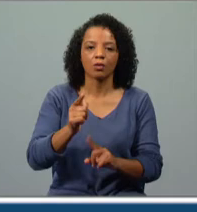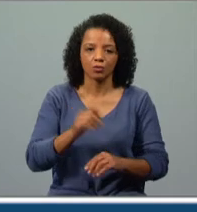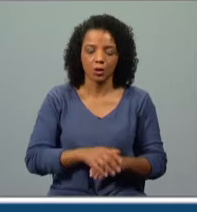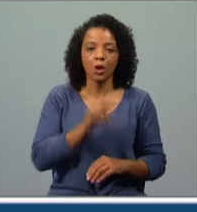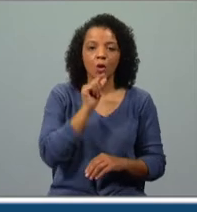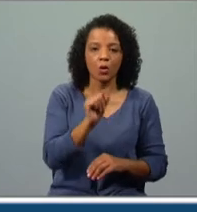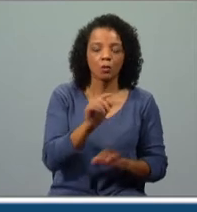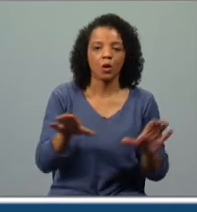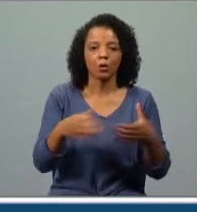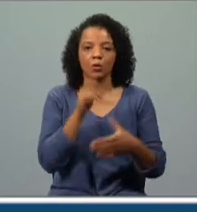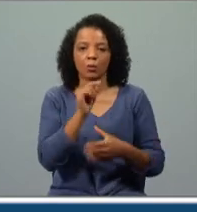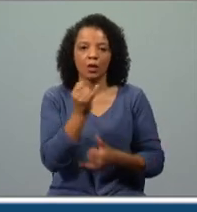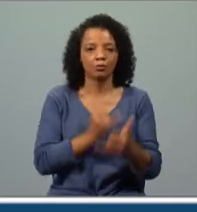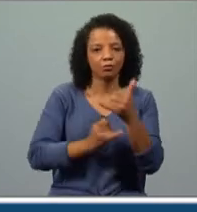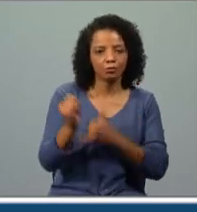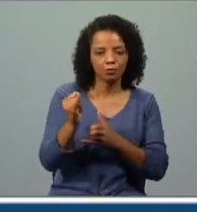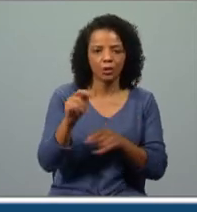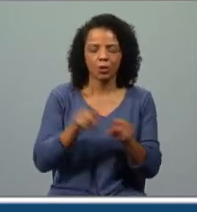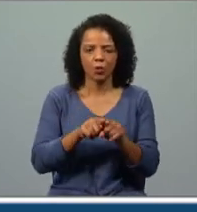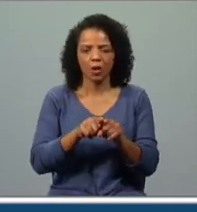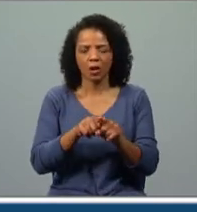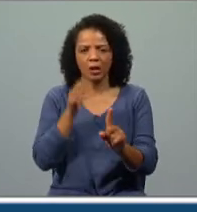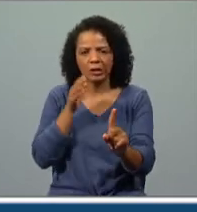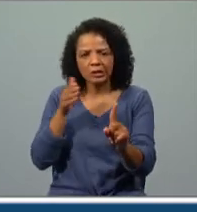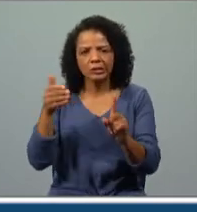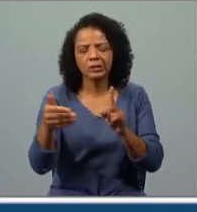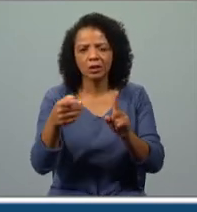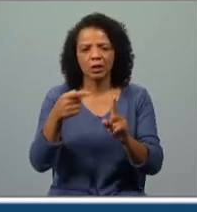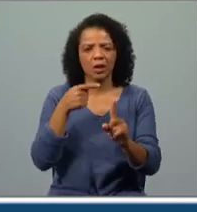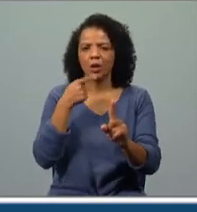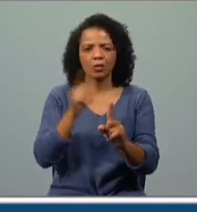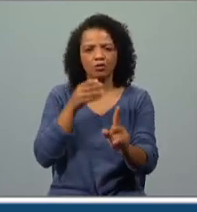ou grupos nominais experimento uma ideia precisa não definida relativamente à sua 或名義小組試驗一個想法不需要對其進行定義